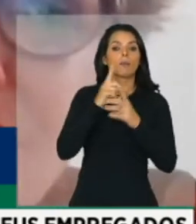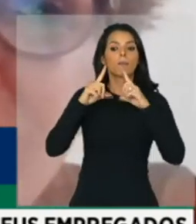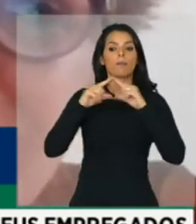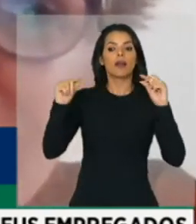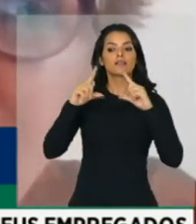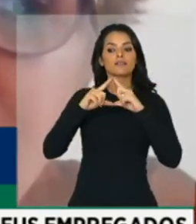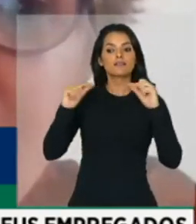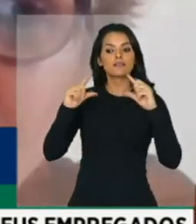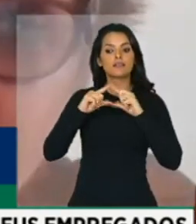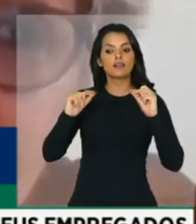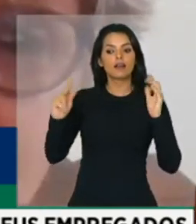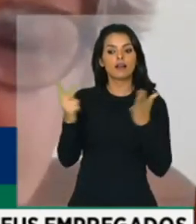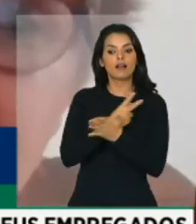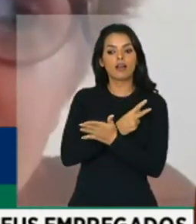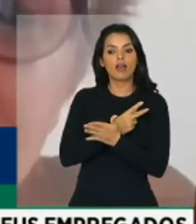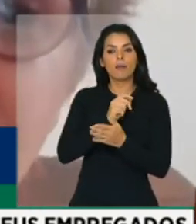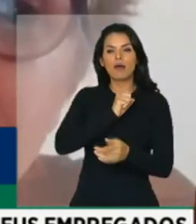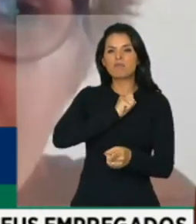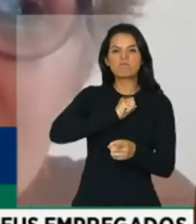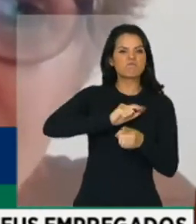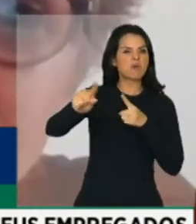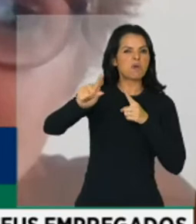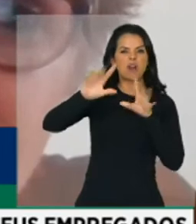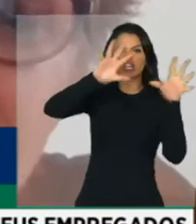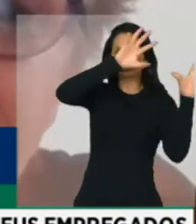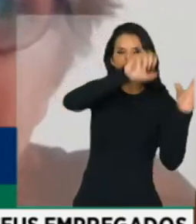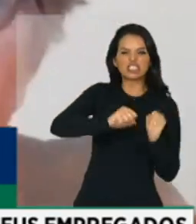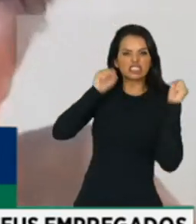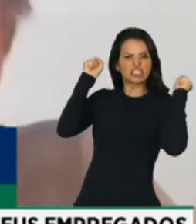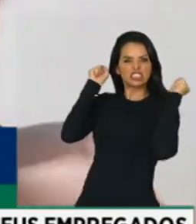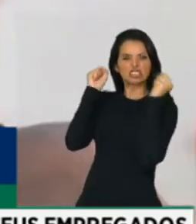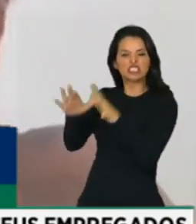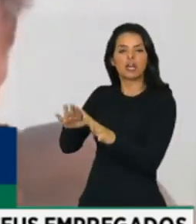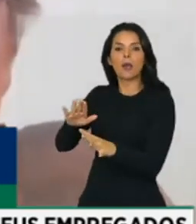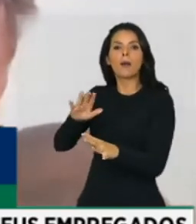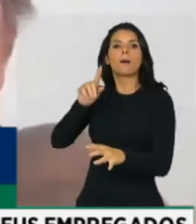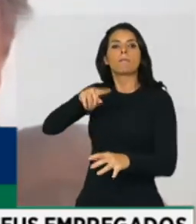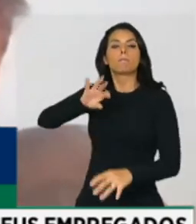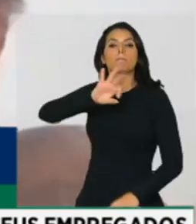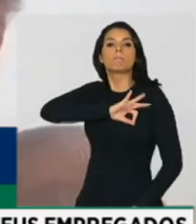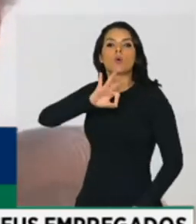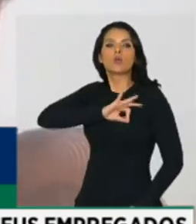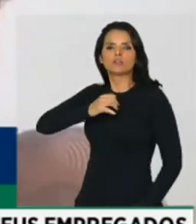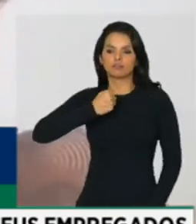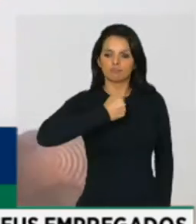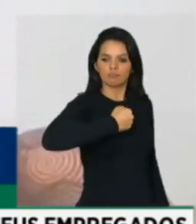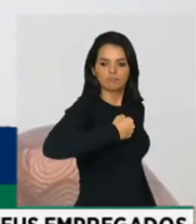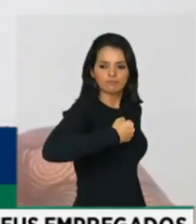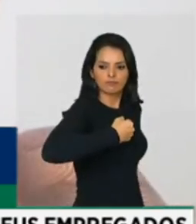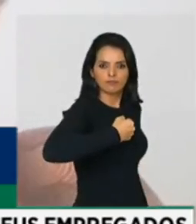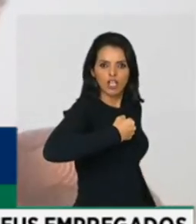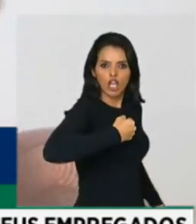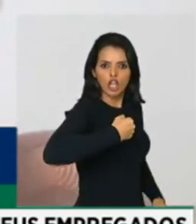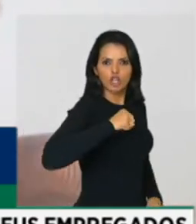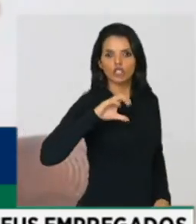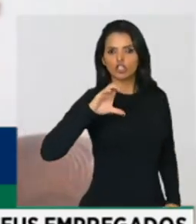DESOCUPAÇÃO... EXTREMAMENTE TRUCULENTA, FEITA PELA POLÍCIA DE CHOQUE... DE UMA COMUNIDADE QUE ESTAVA EM UM LOCAL ATRÁS DO CCBB AQUI EM BRASÍLIA... PORQUE ALI FICAVA